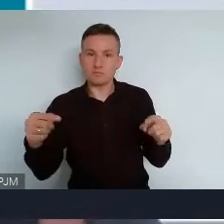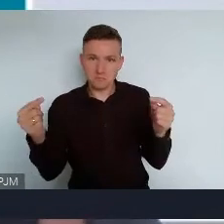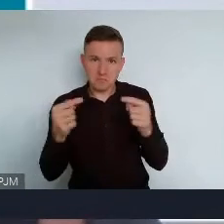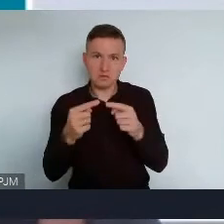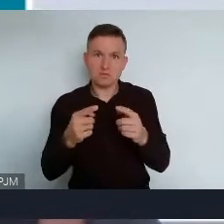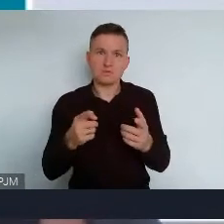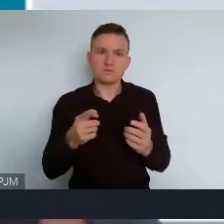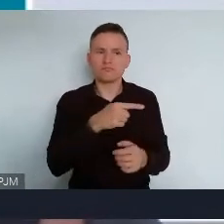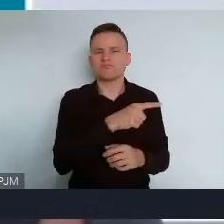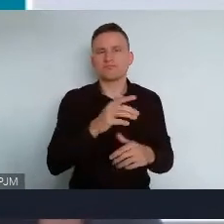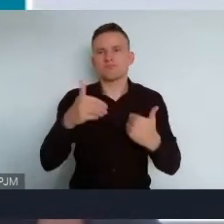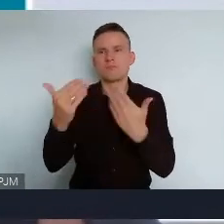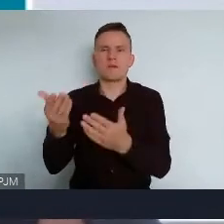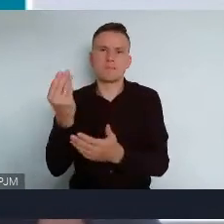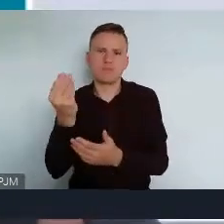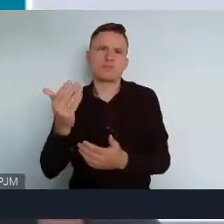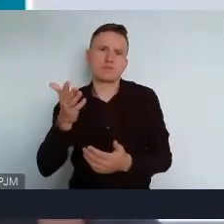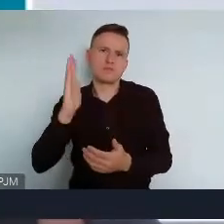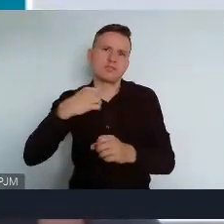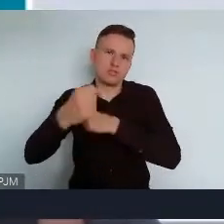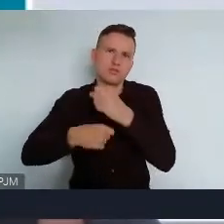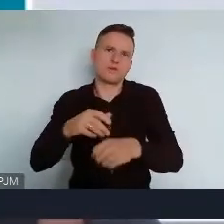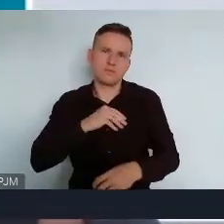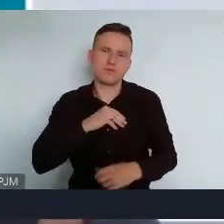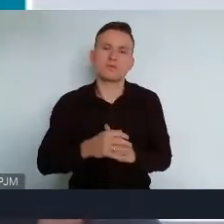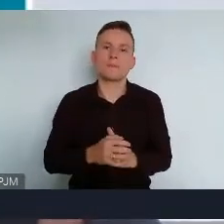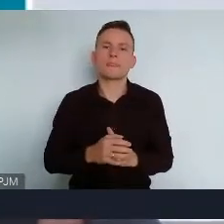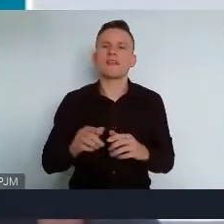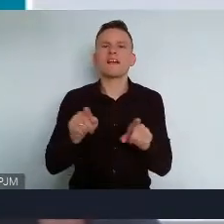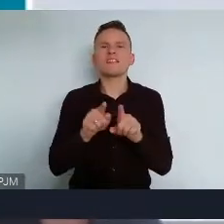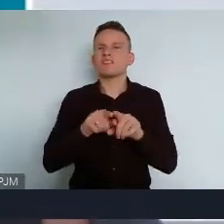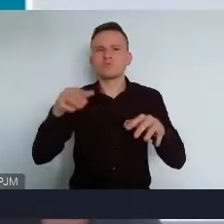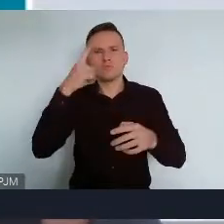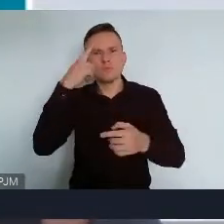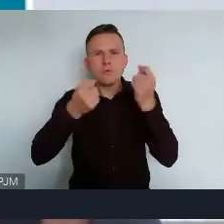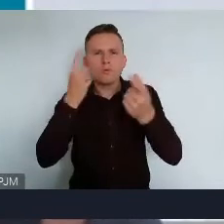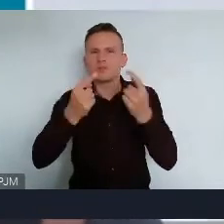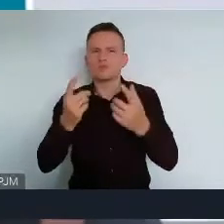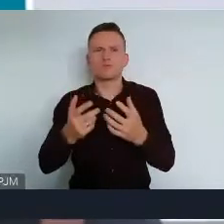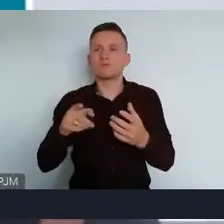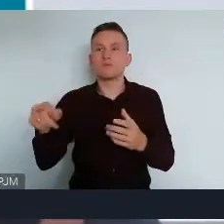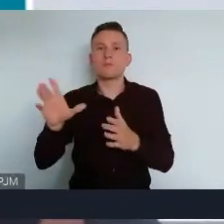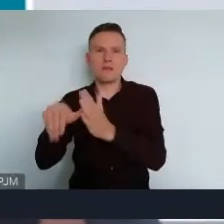badań naukowych i innowacji na bardzo dużą skalę, aby te miasta, które znalazły się w misji,